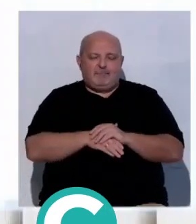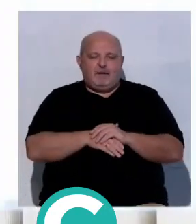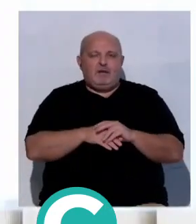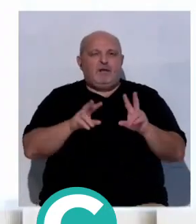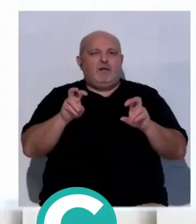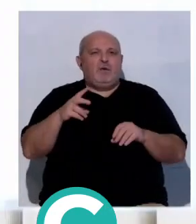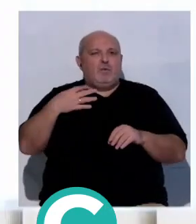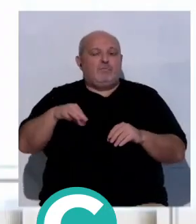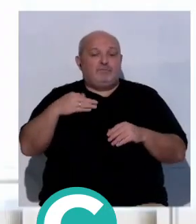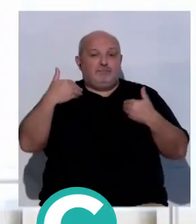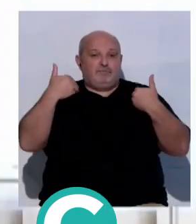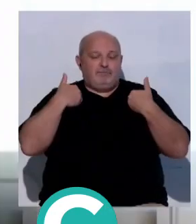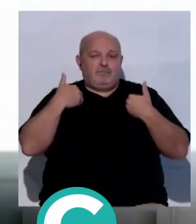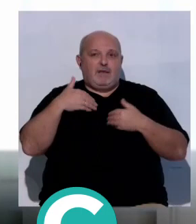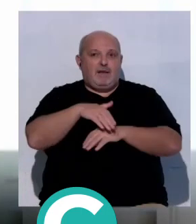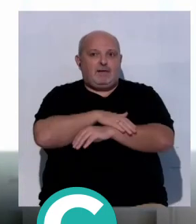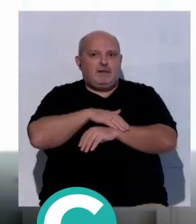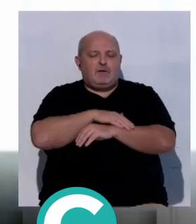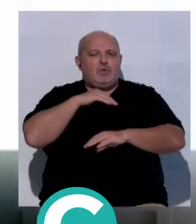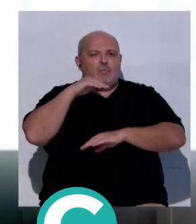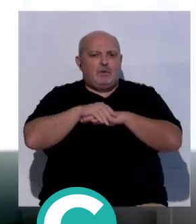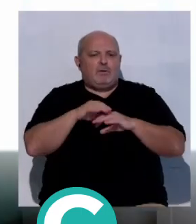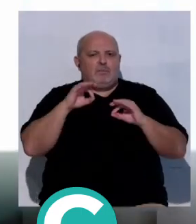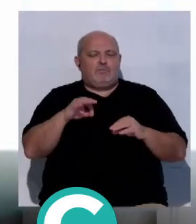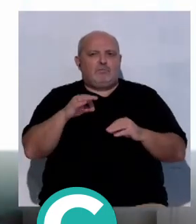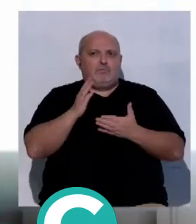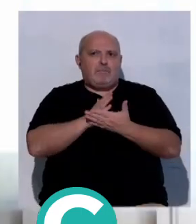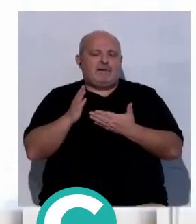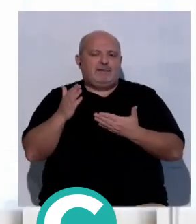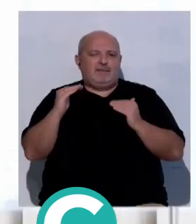la única institución la única administración que cumplió con su parte en aquel convenio